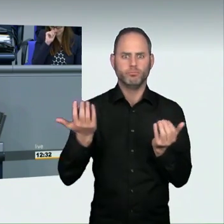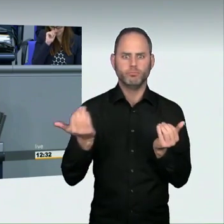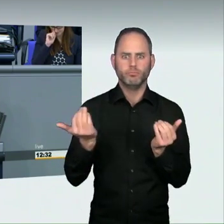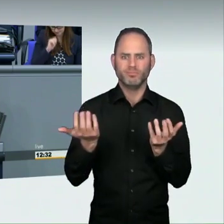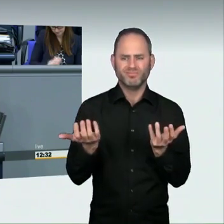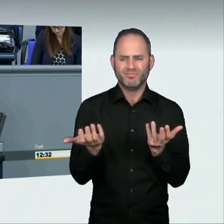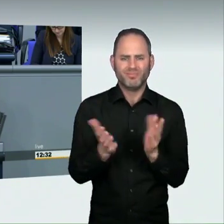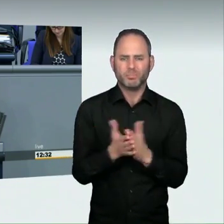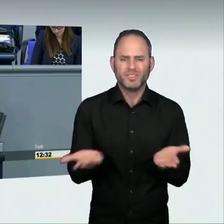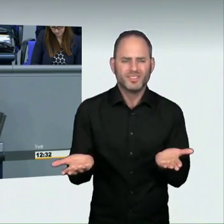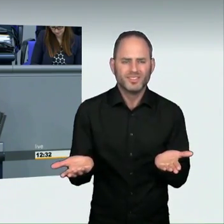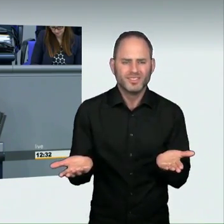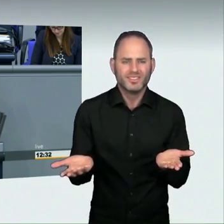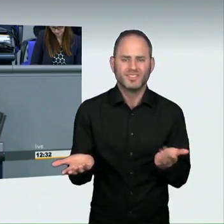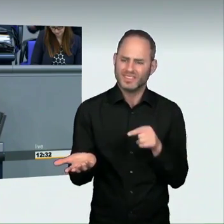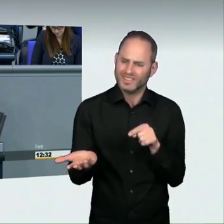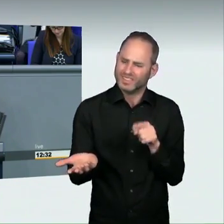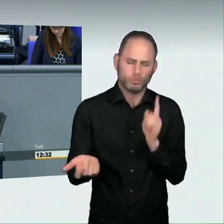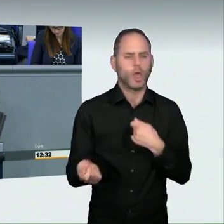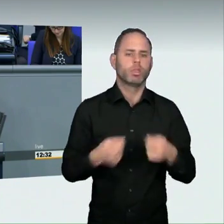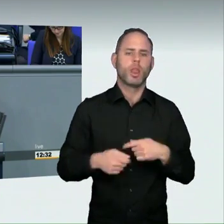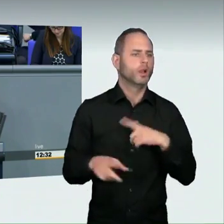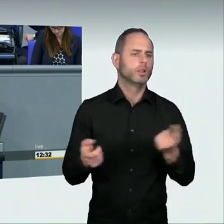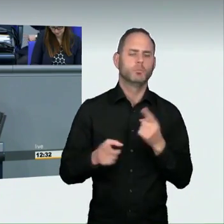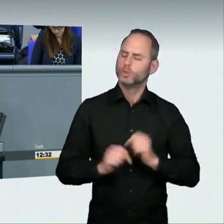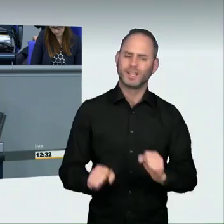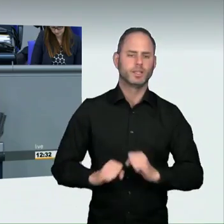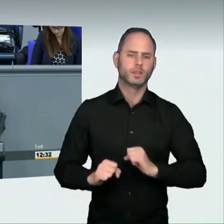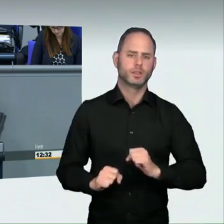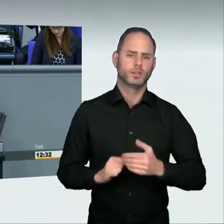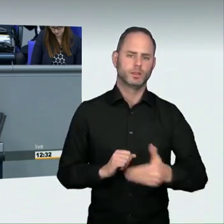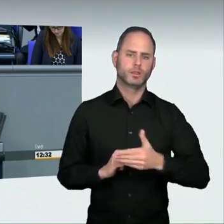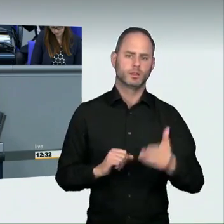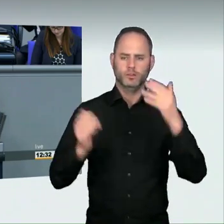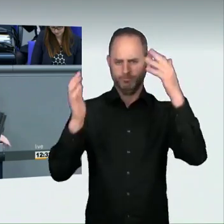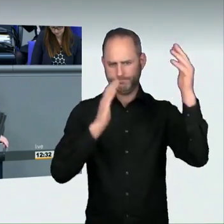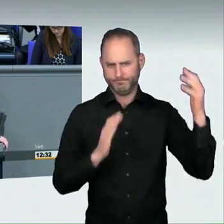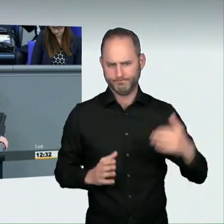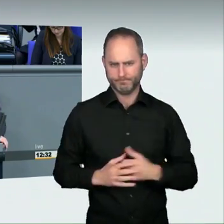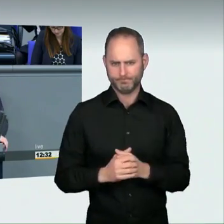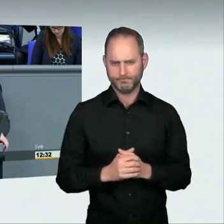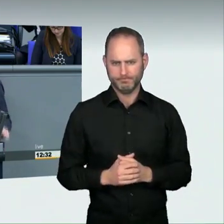dass wir uns hier bei der konkreten Umsetzung offensichtlich nicht einig werden. Daraus kann ich nur eine Schlussfolgerung ziehen: